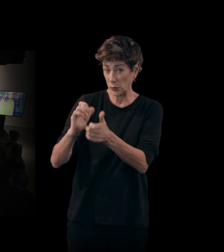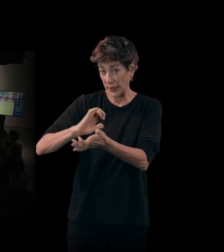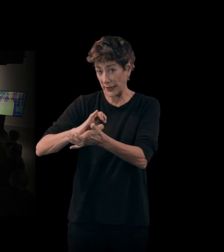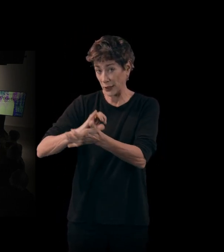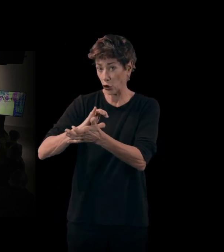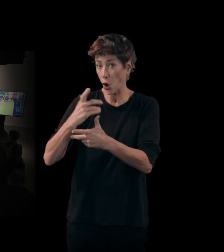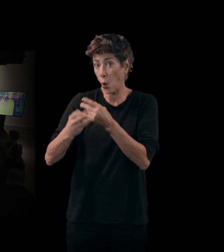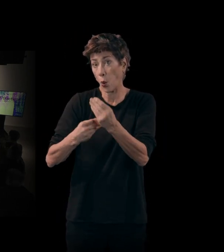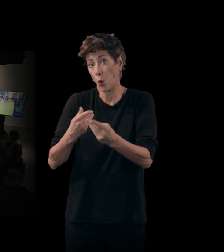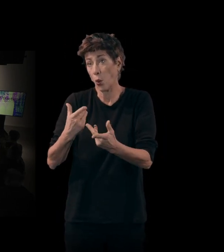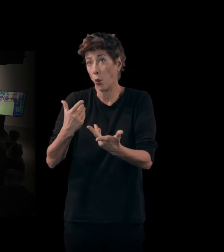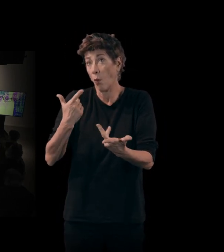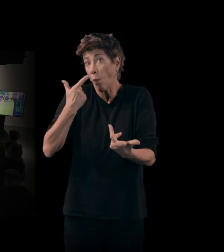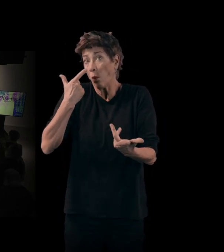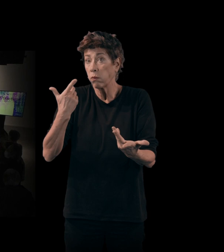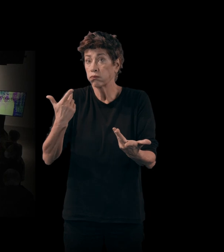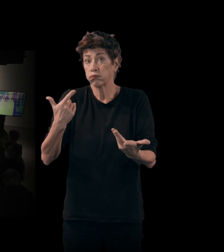a été une évidence pour vous comme pour l’éditeur ?